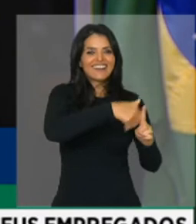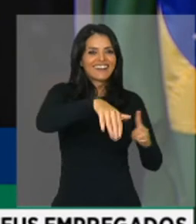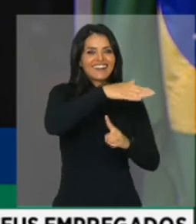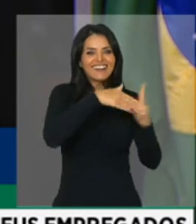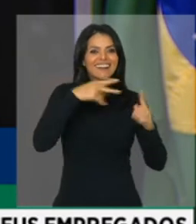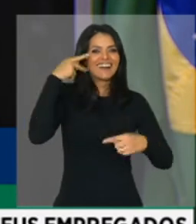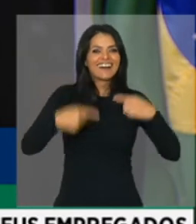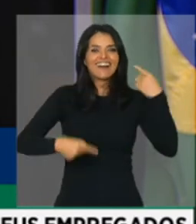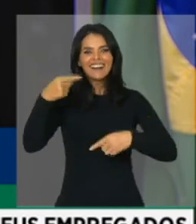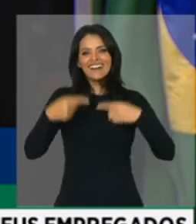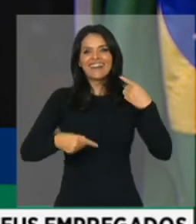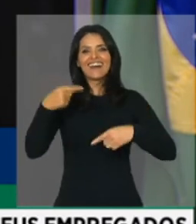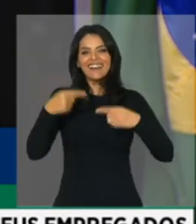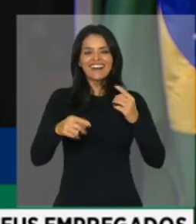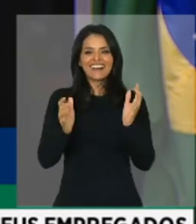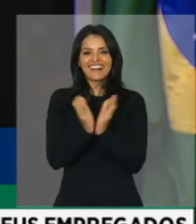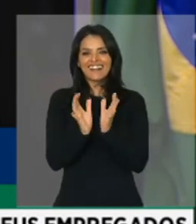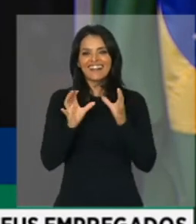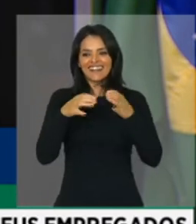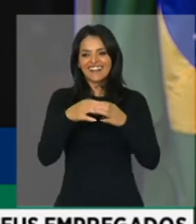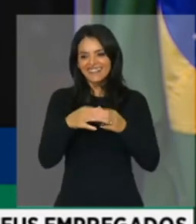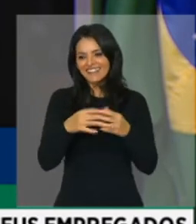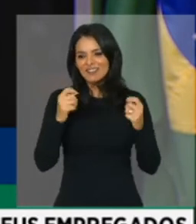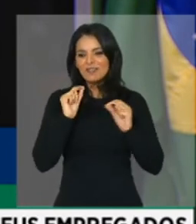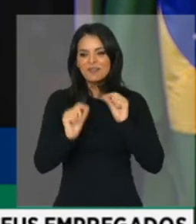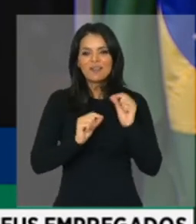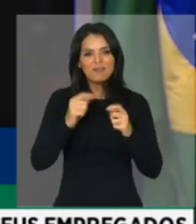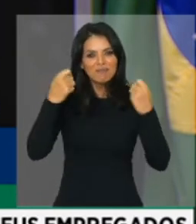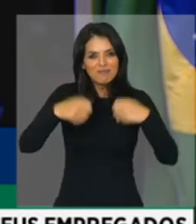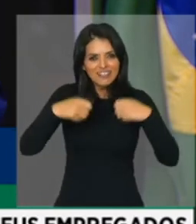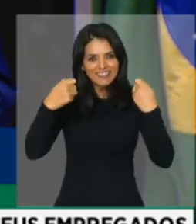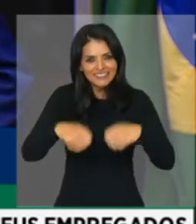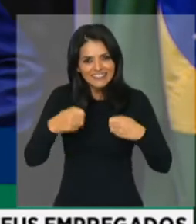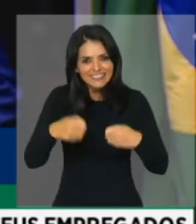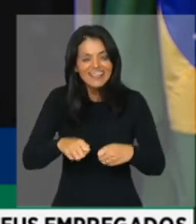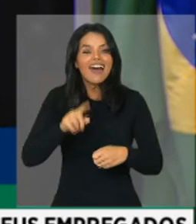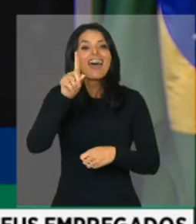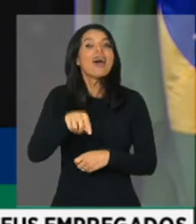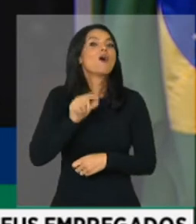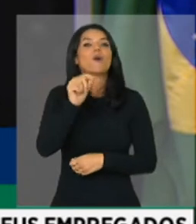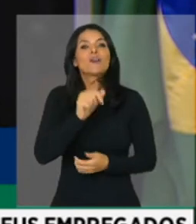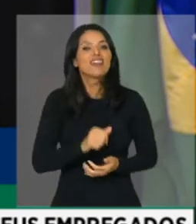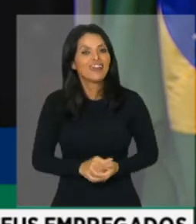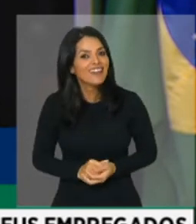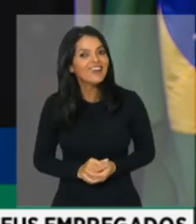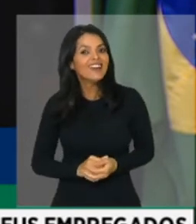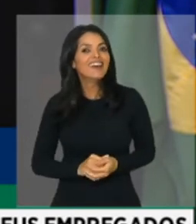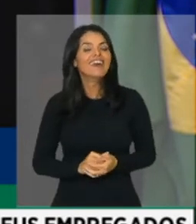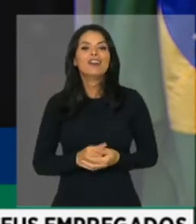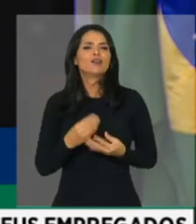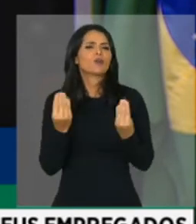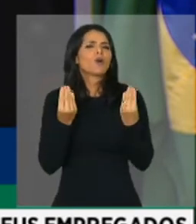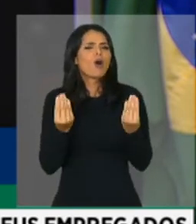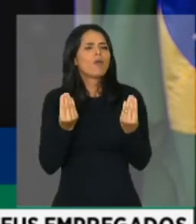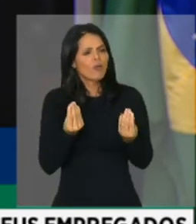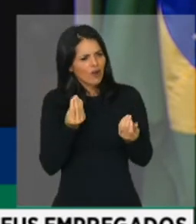COMO FUNDAMENTO OS IMPACTOS DA PANDEMIA DEVEM SER ENFRENTADAS COM FORTE CAPACIDADE ECONÔMICA DO ESTADO MAS